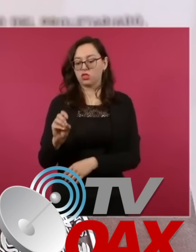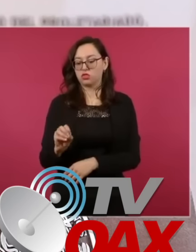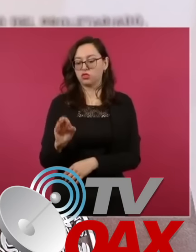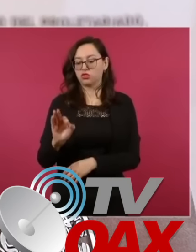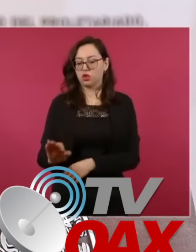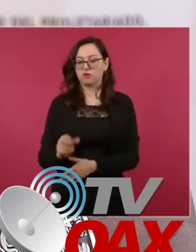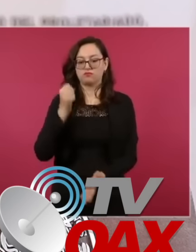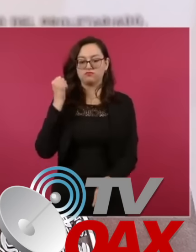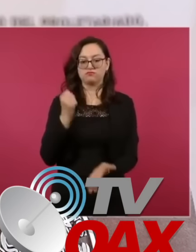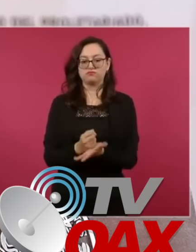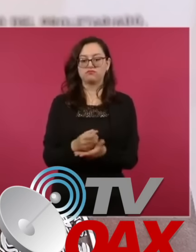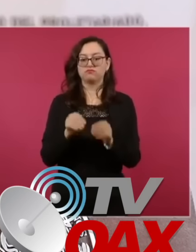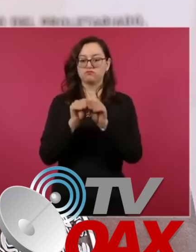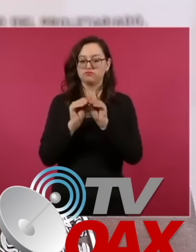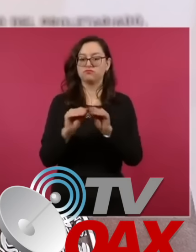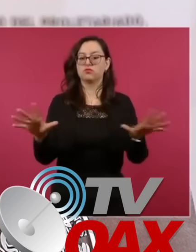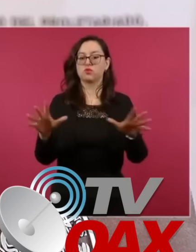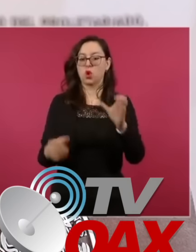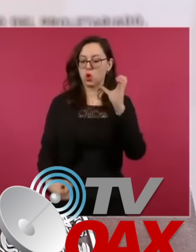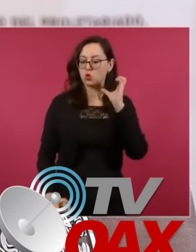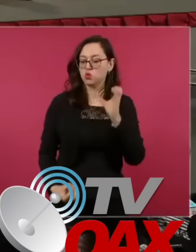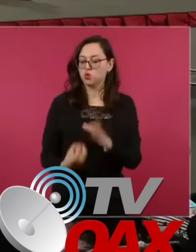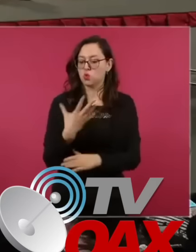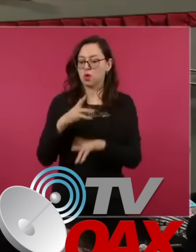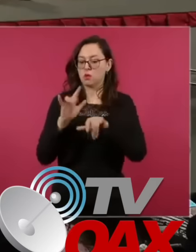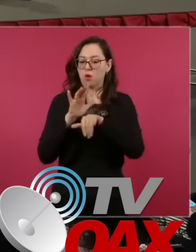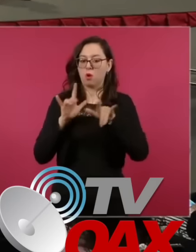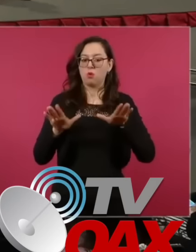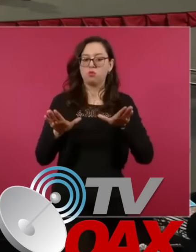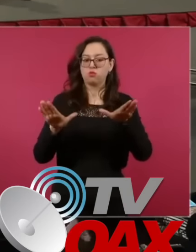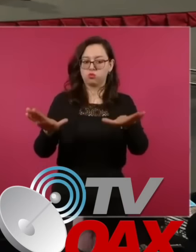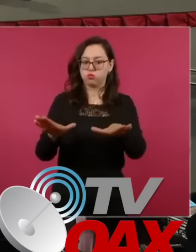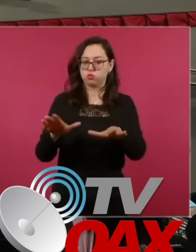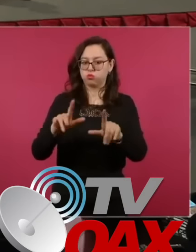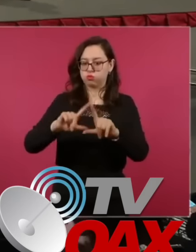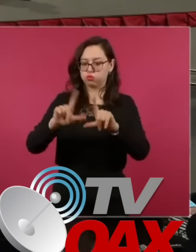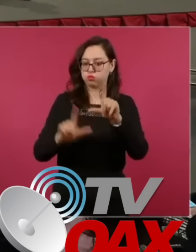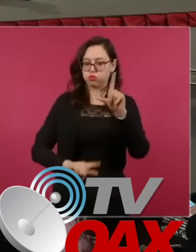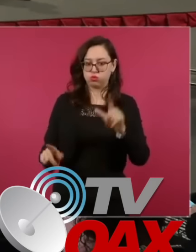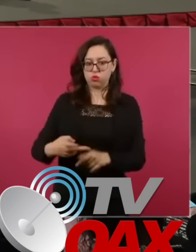para la creación de la aerolínea del estado mexicano y el 26 de diciembre de ese mismo año